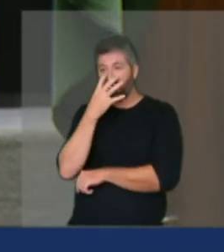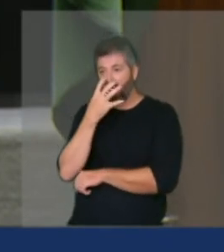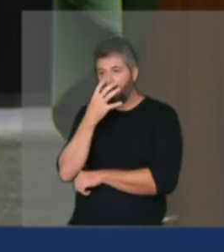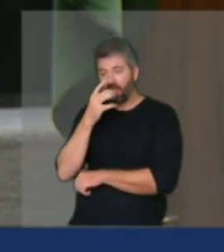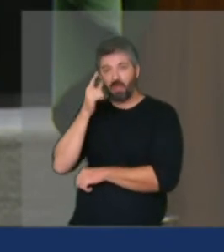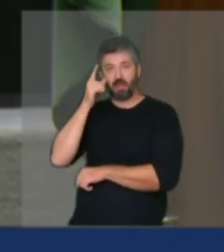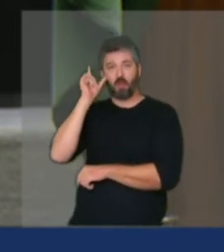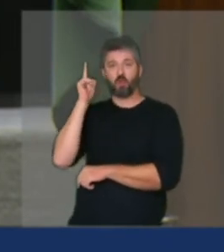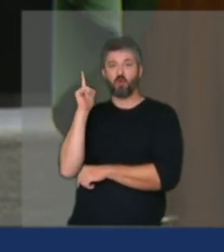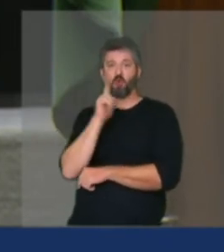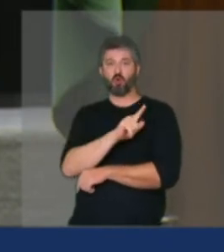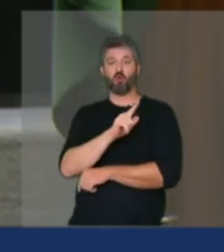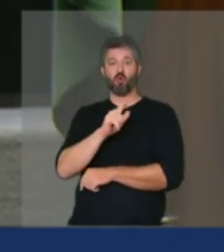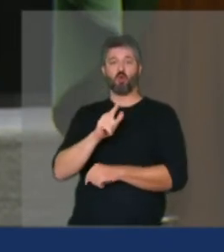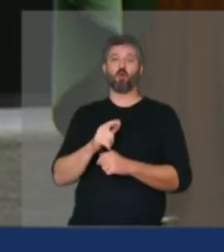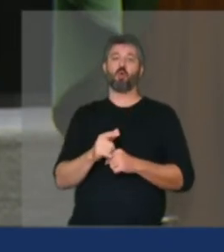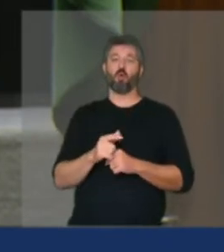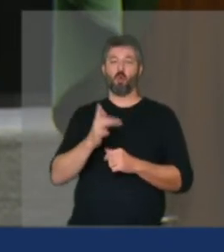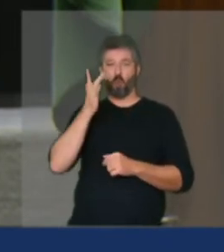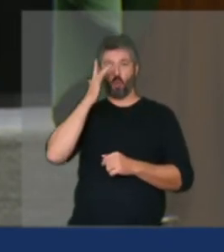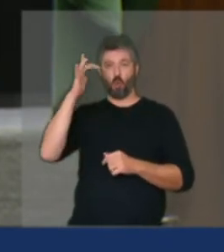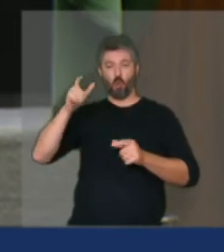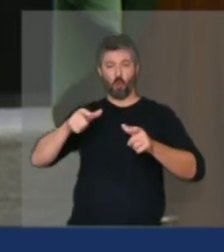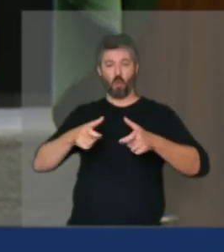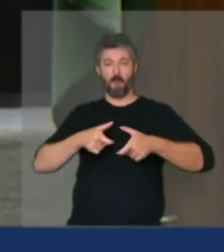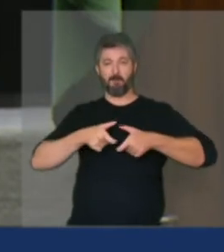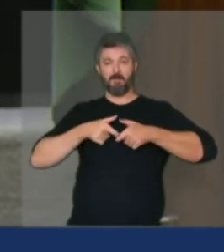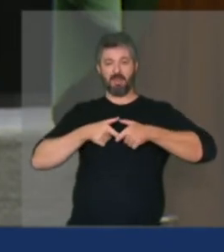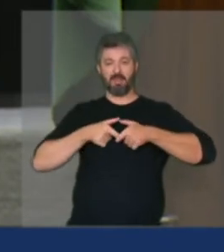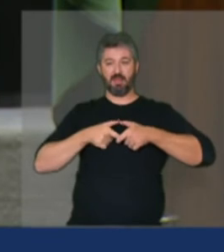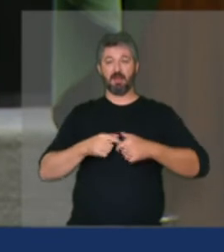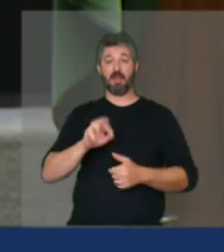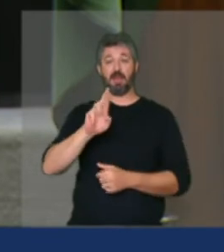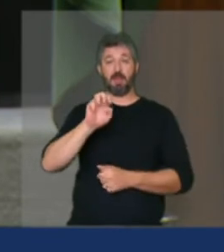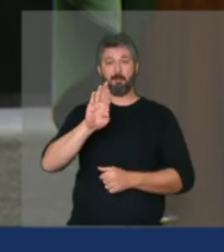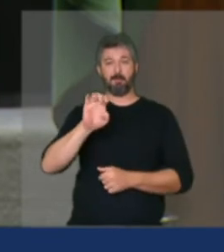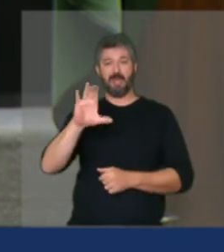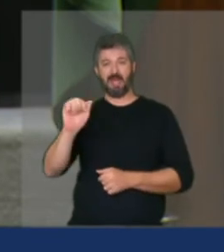CONQUISTANDO ESSA MEDALHA. REBECA ANDRADE, QUE FEZ HISTÓRIA COM O OURO E UMA PRATA, FILHA DE UMA MÃE QUE A